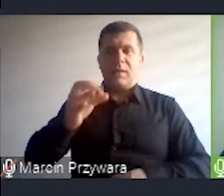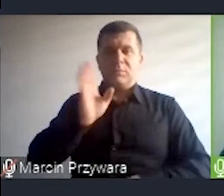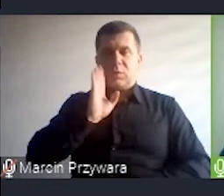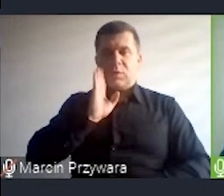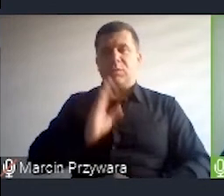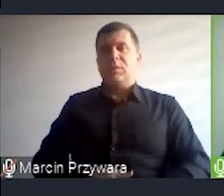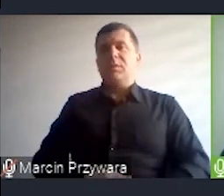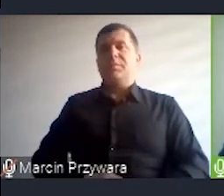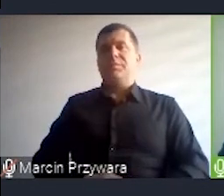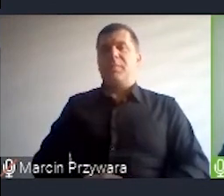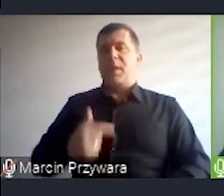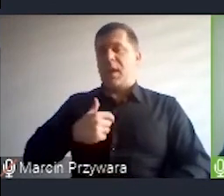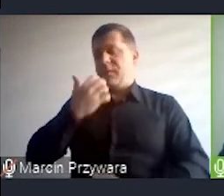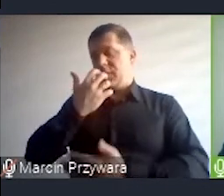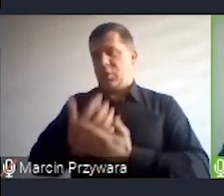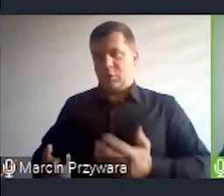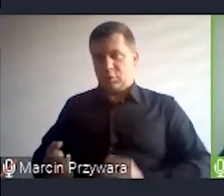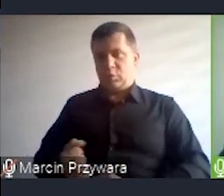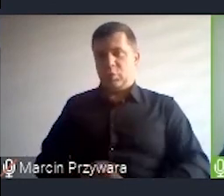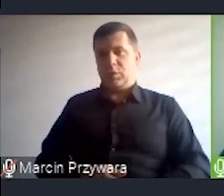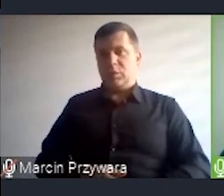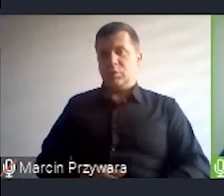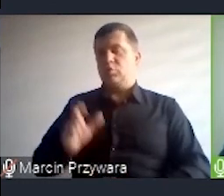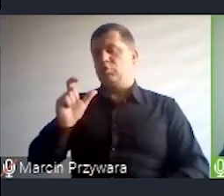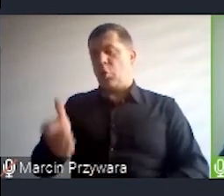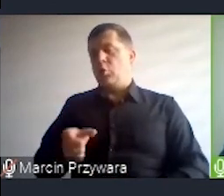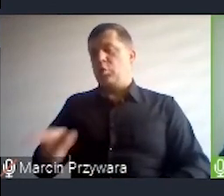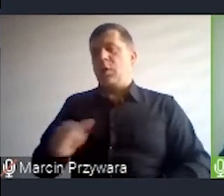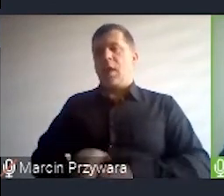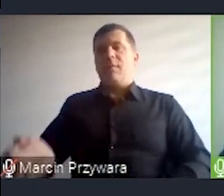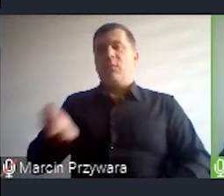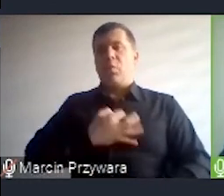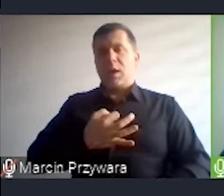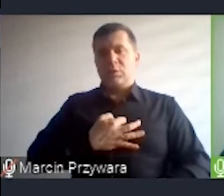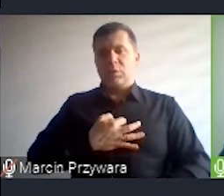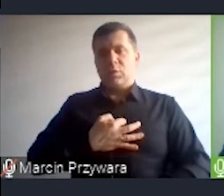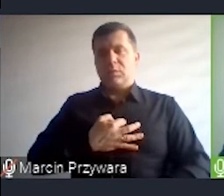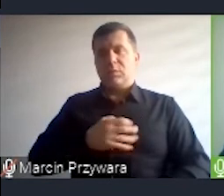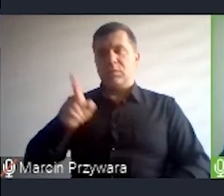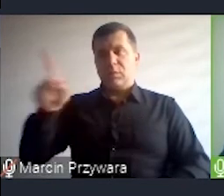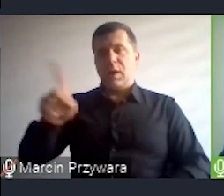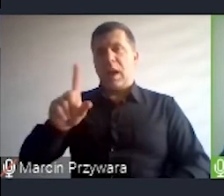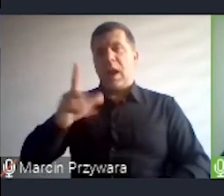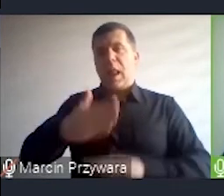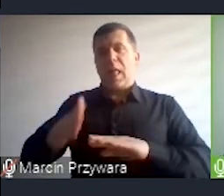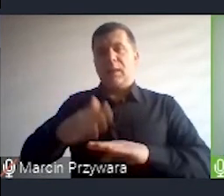ja wykorzystuję coś co jest własnością leasingodawcy.